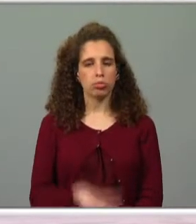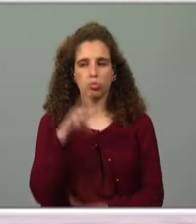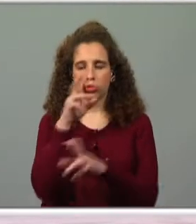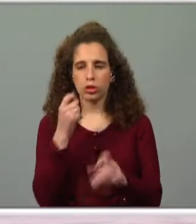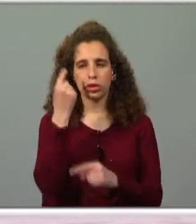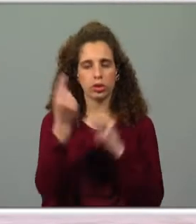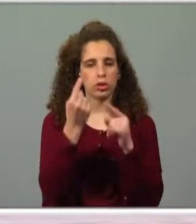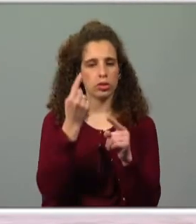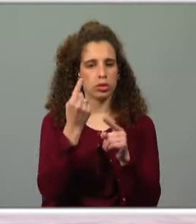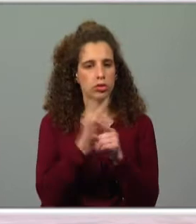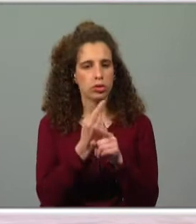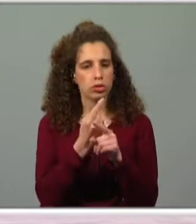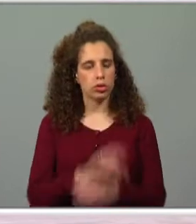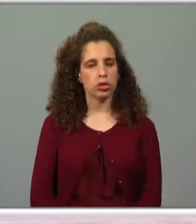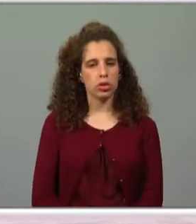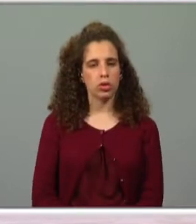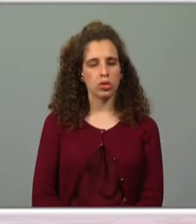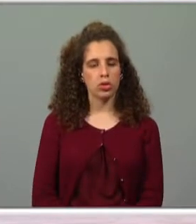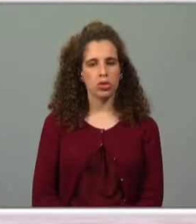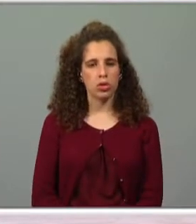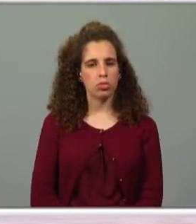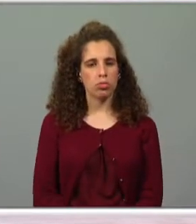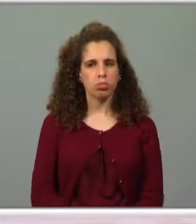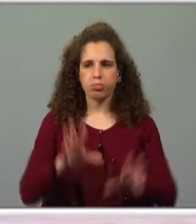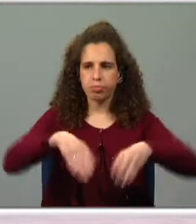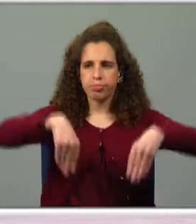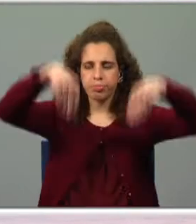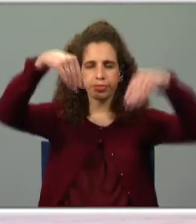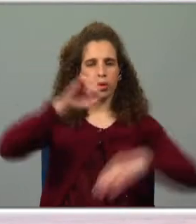sobre a monumentos sobre o patrimônio e o que 關於關於遺產和什麼的紀念碑